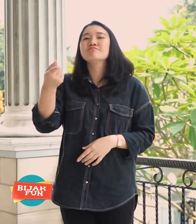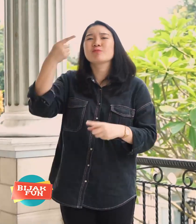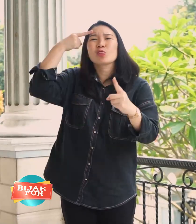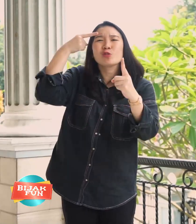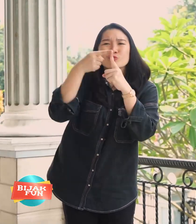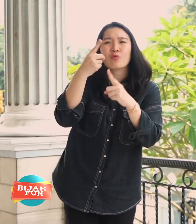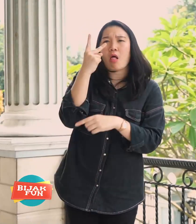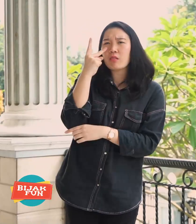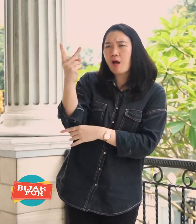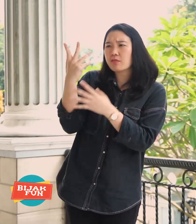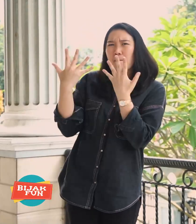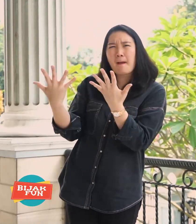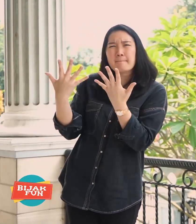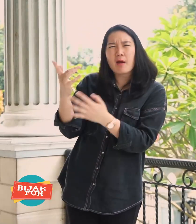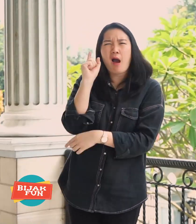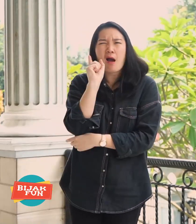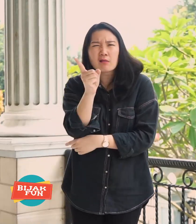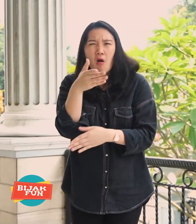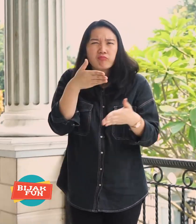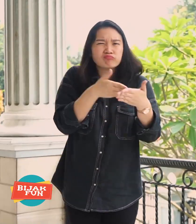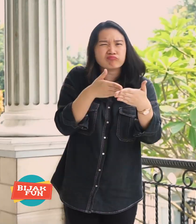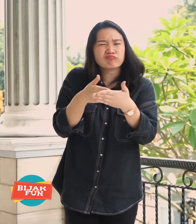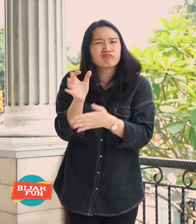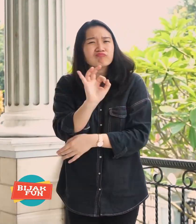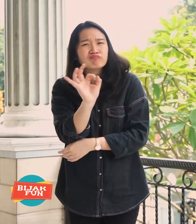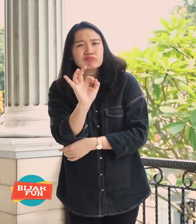Tujuannya, melihat bagaimana ada kendala gak.